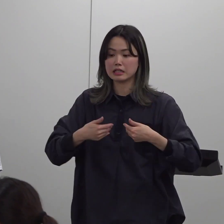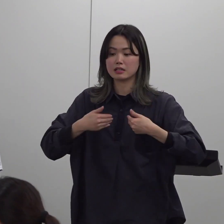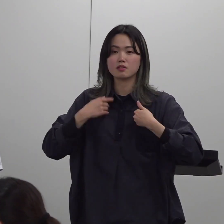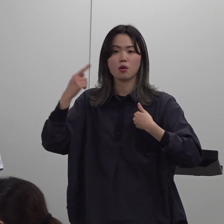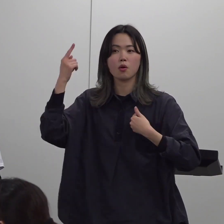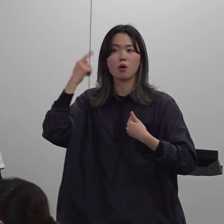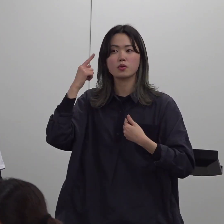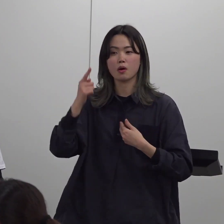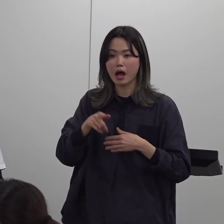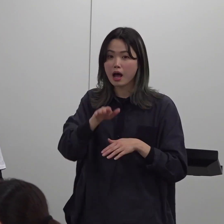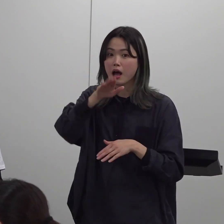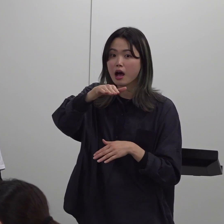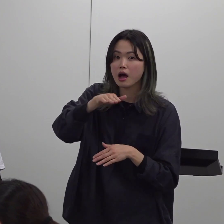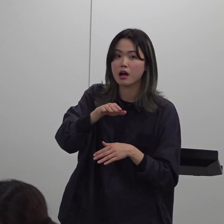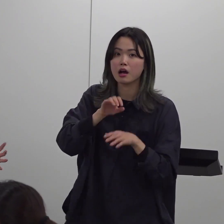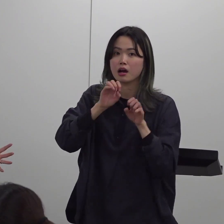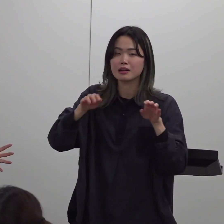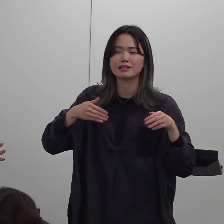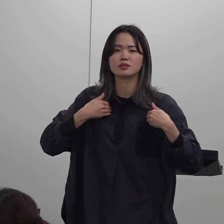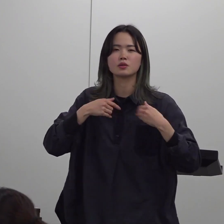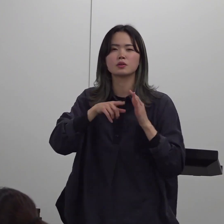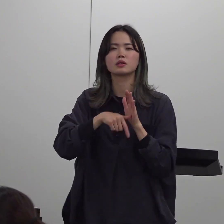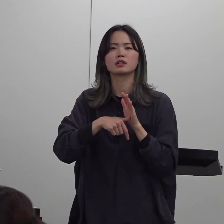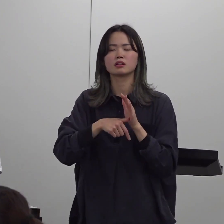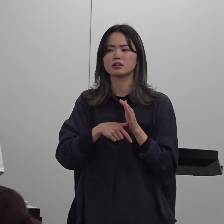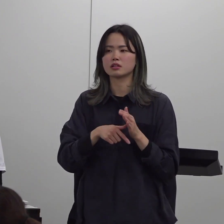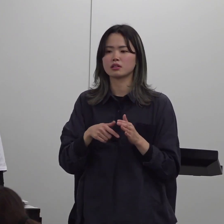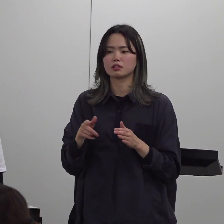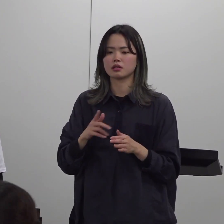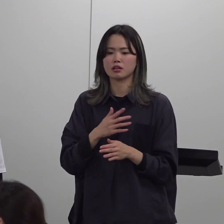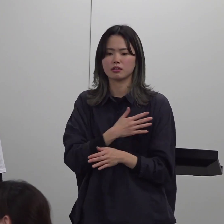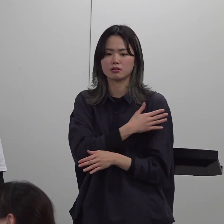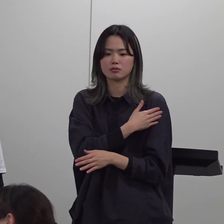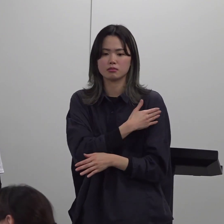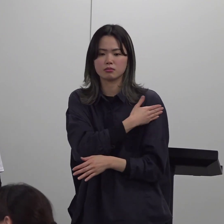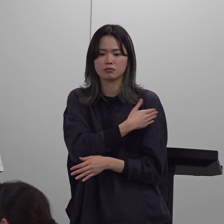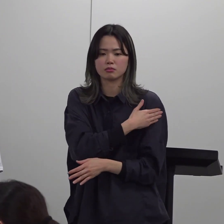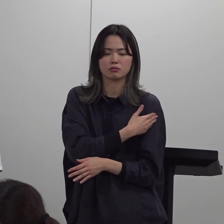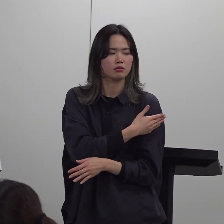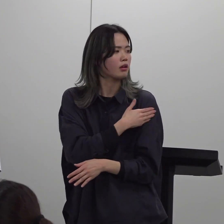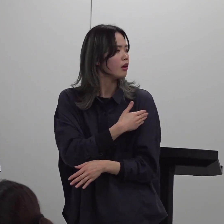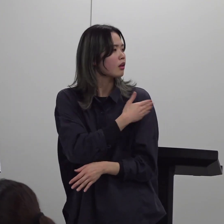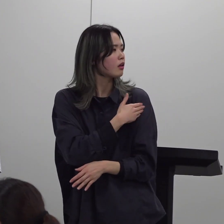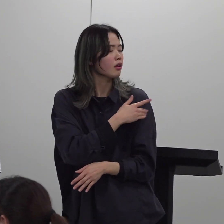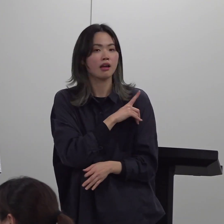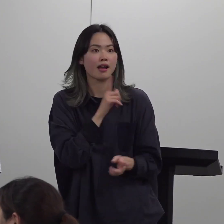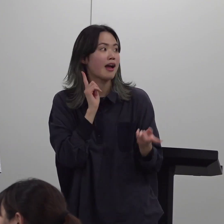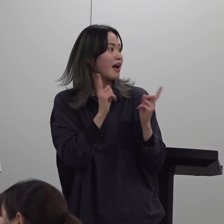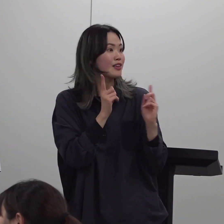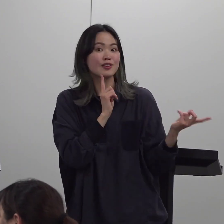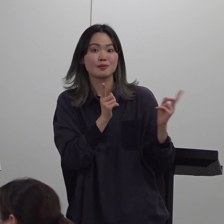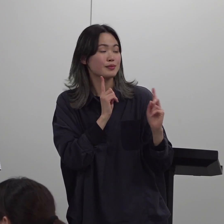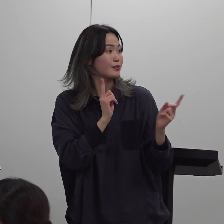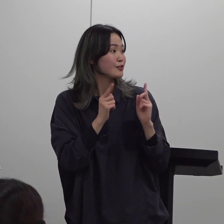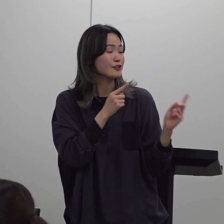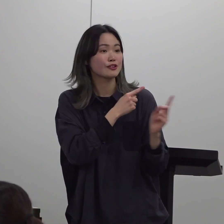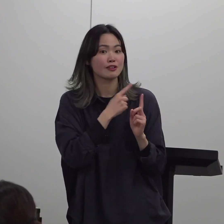誰かに触られてたらいや何するのって気になっちゃって 遊ぼ遊ぼになってしまうと大変 ですので